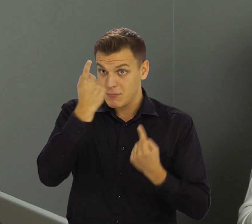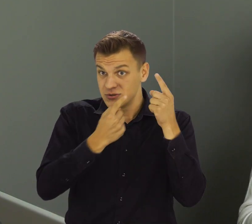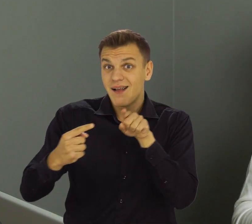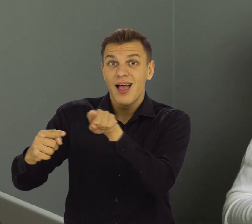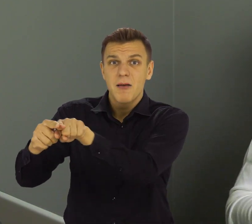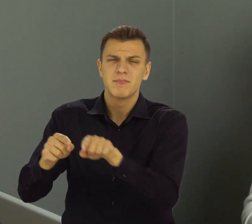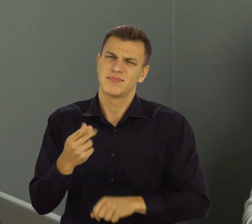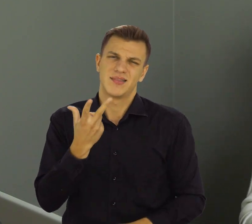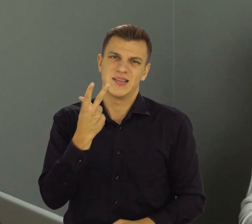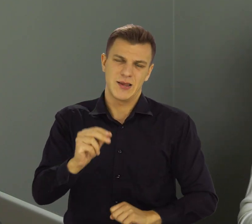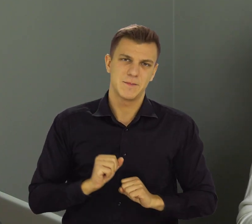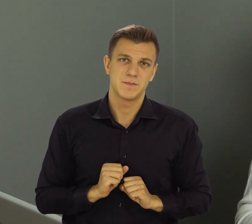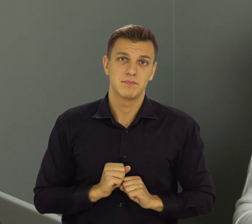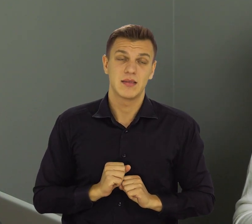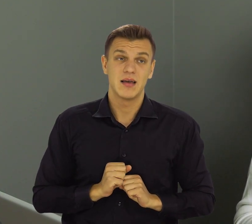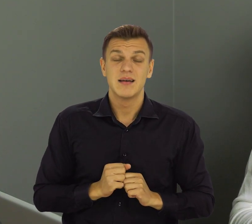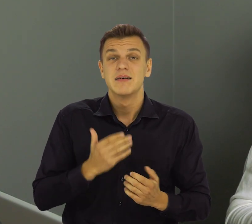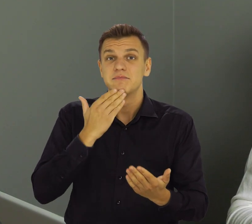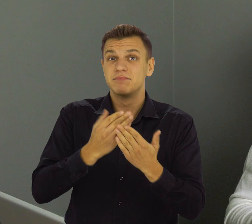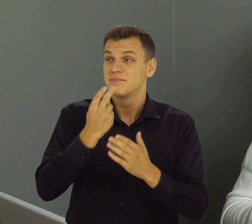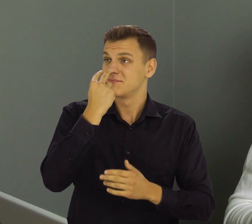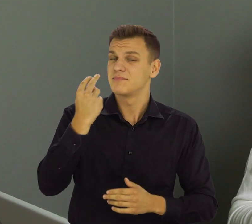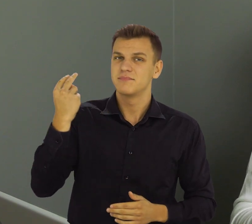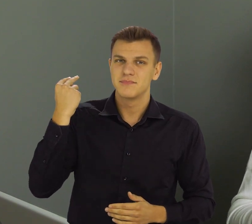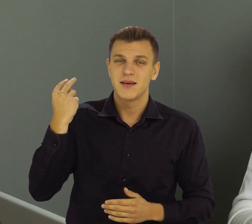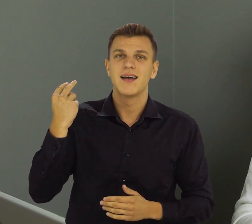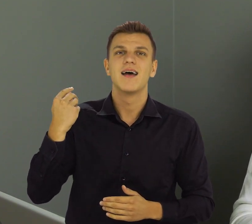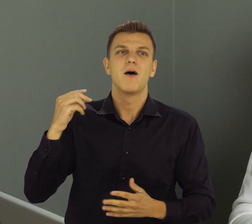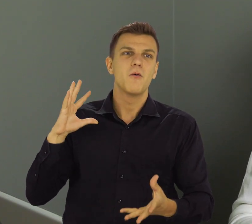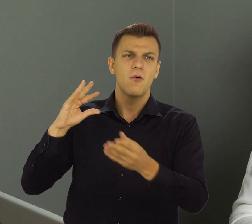Osobiście odniosłem i wciąż odnoszę duże benefity z tego,